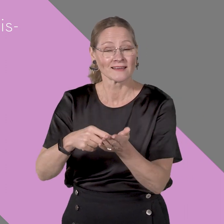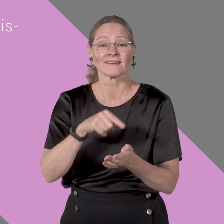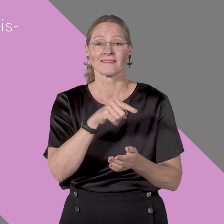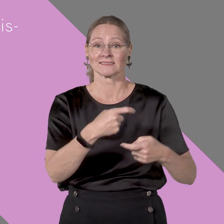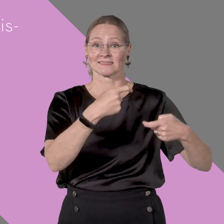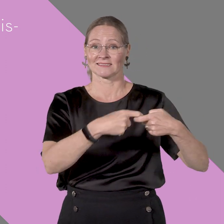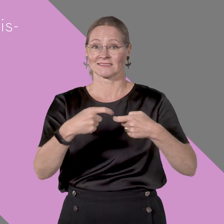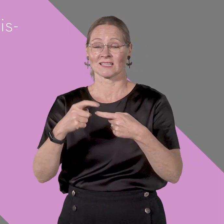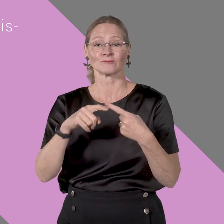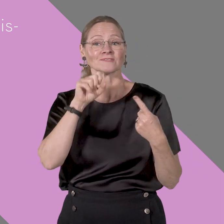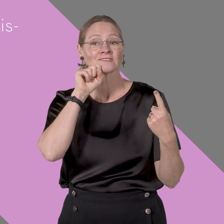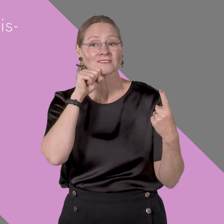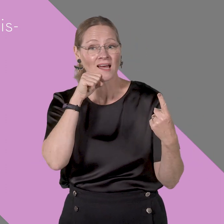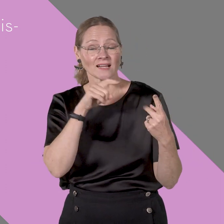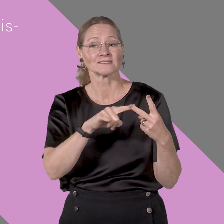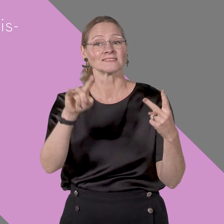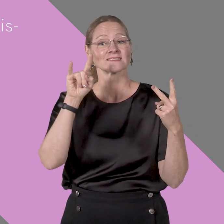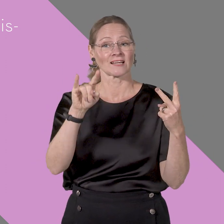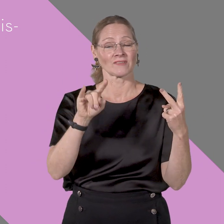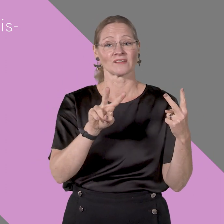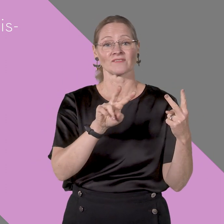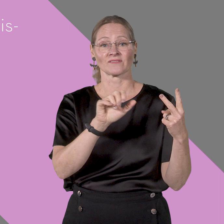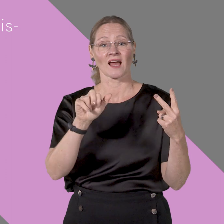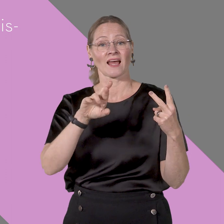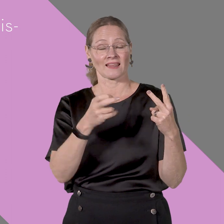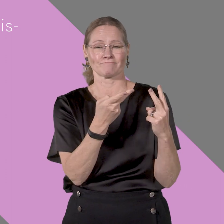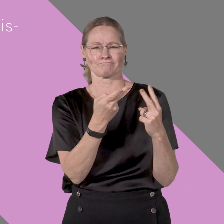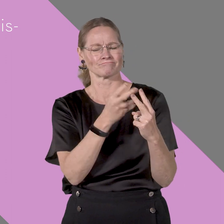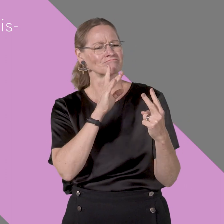jossa sisarukset Sara ja Severi Väre kertovat, -